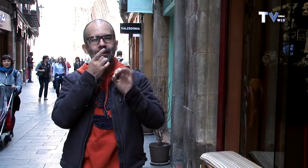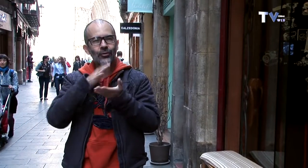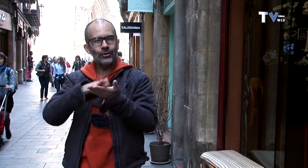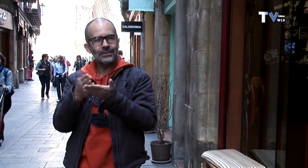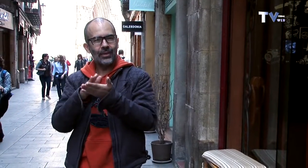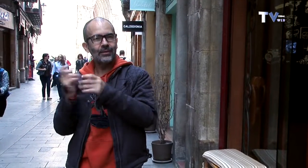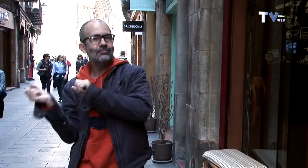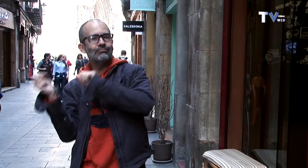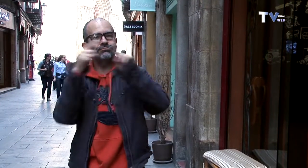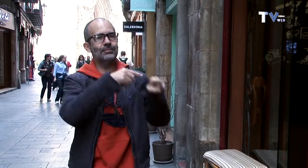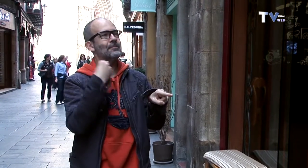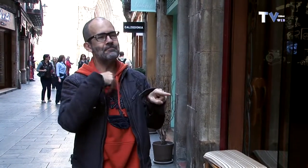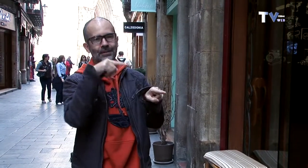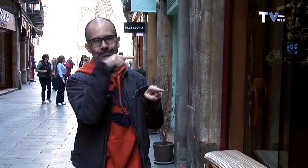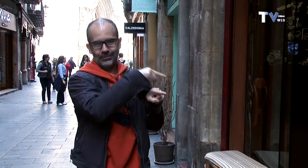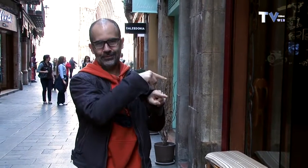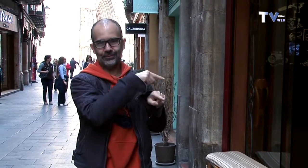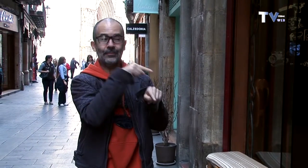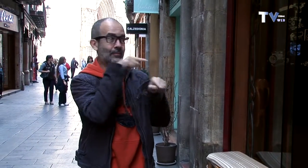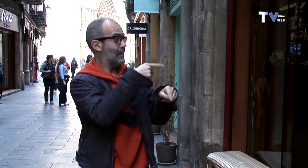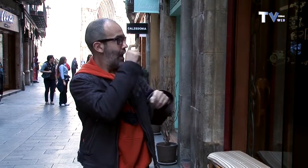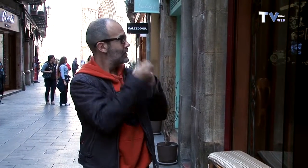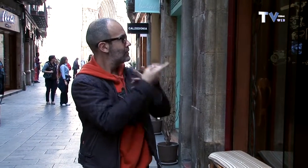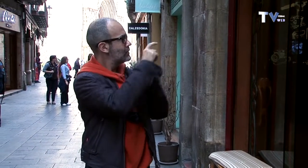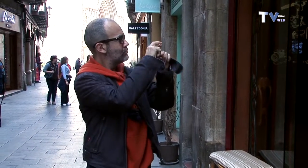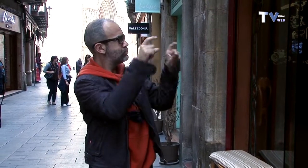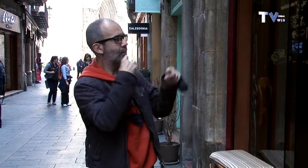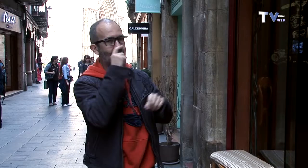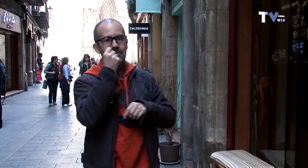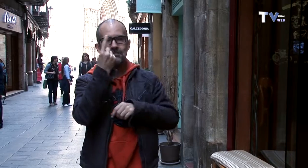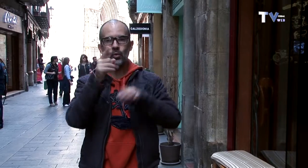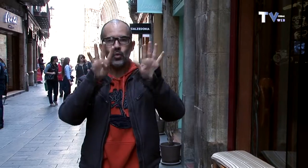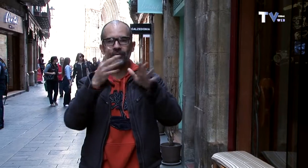Ya os he explicado la historia de las dos tiendas, y el empleado que montó un negocio de café tostado.